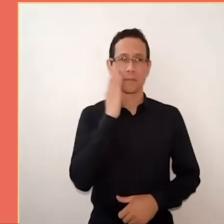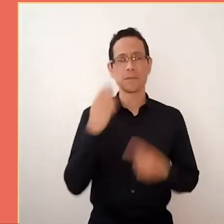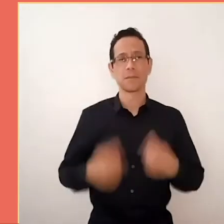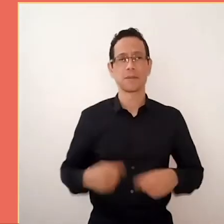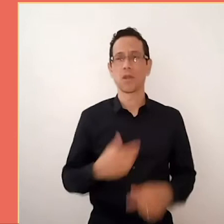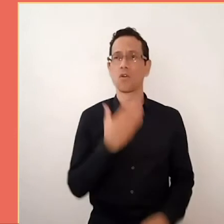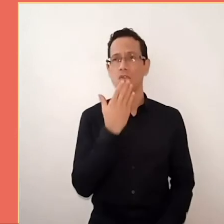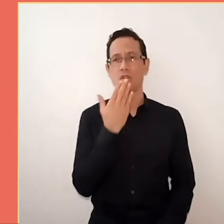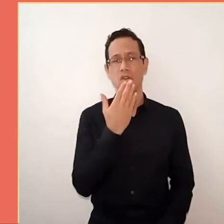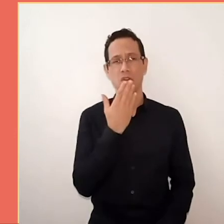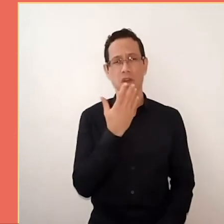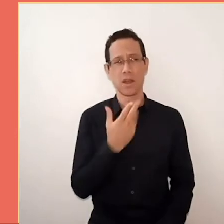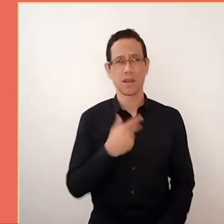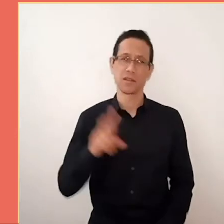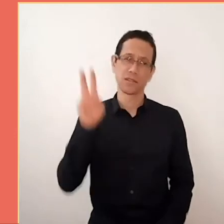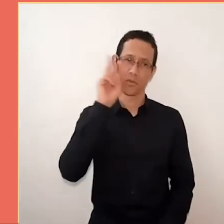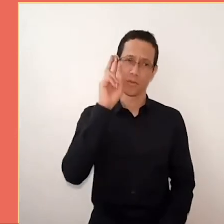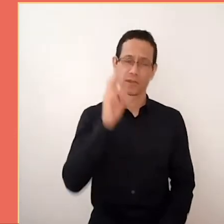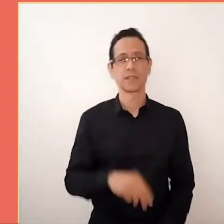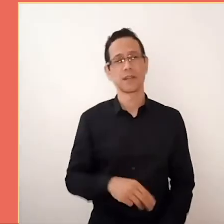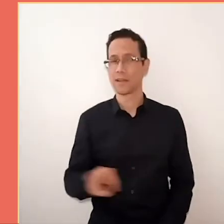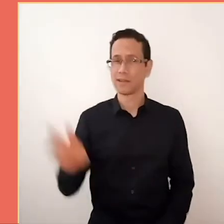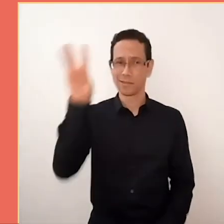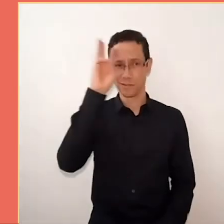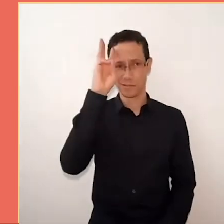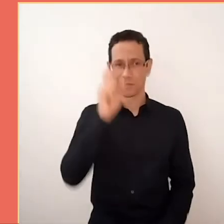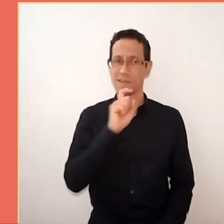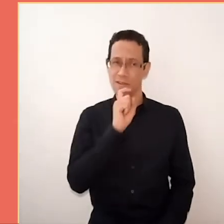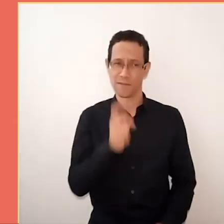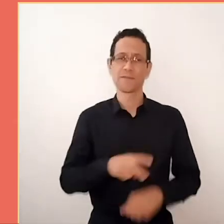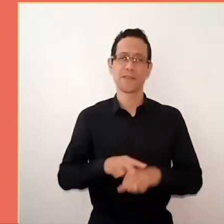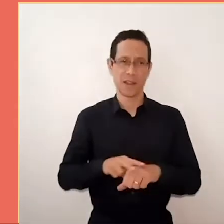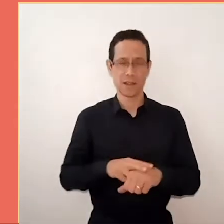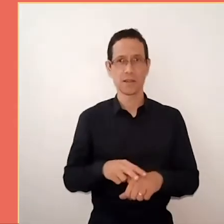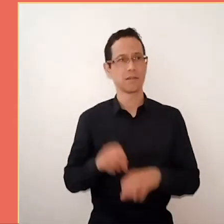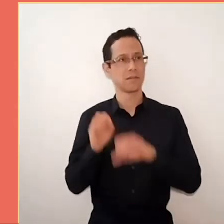na segunda-feira, o verde na terça-feira. Que é o que as professoras geralmente fazem